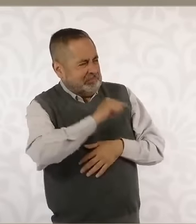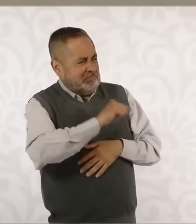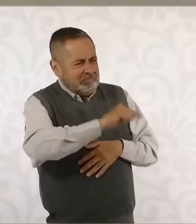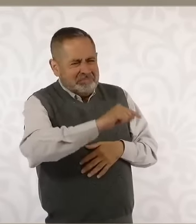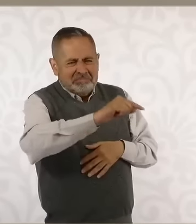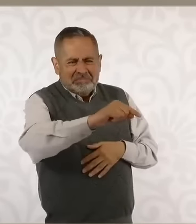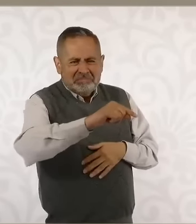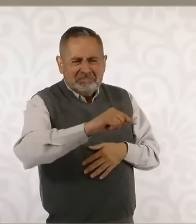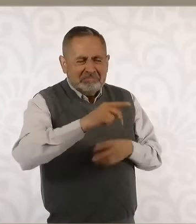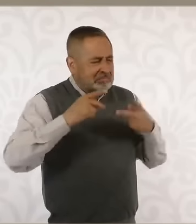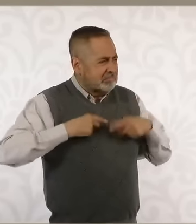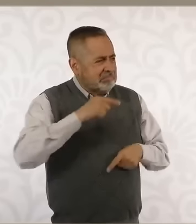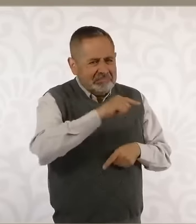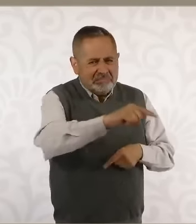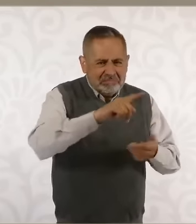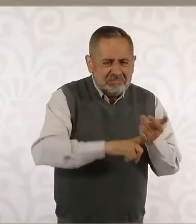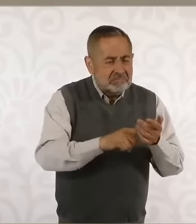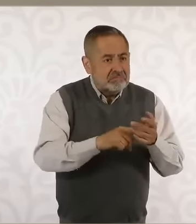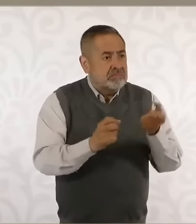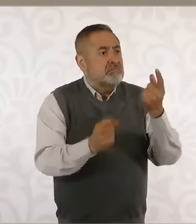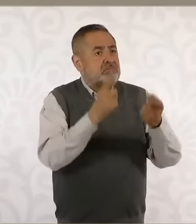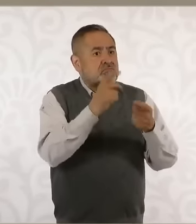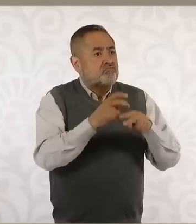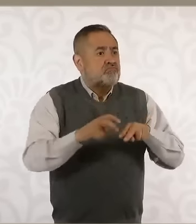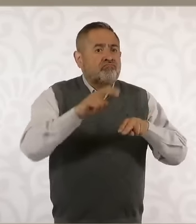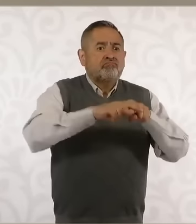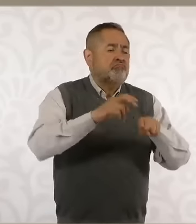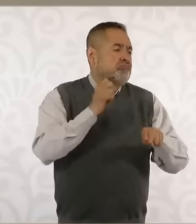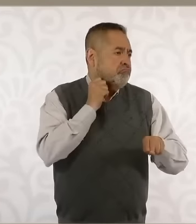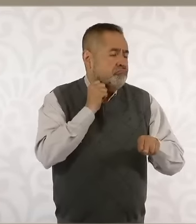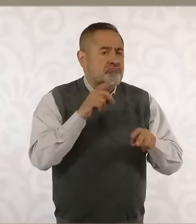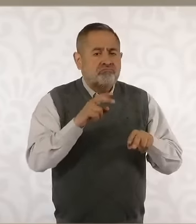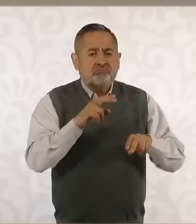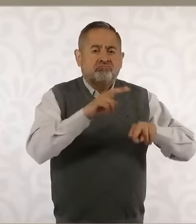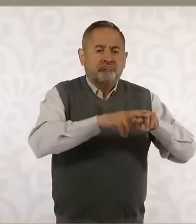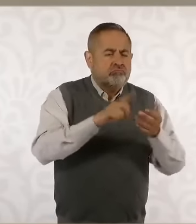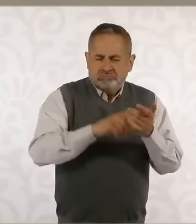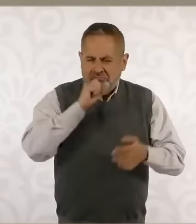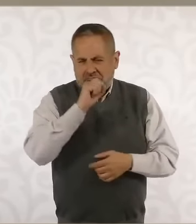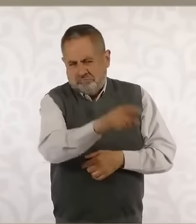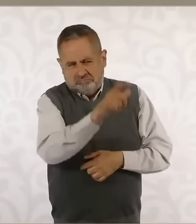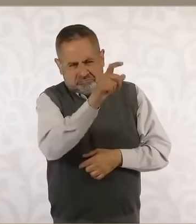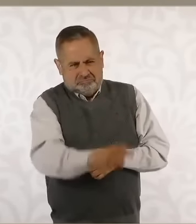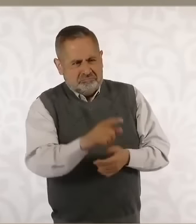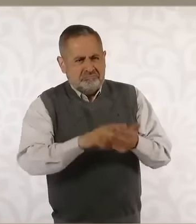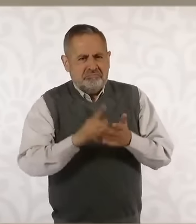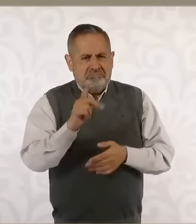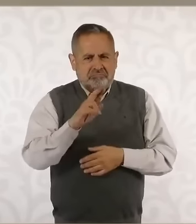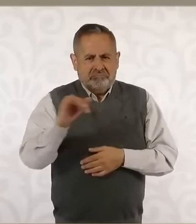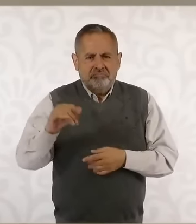que hoy ocupan un escaño, que hoy ocupan una curul, el caso de la prista Claudia Anaya,